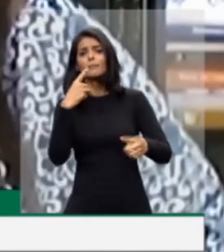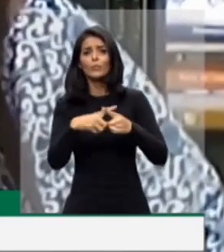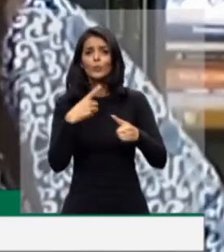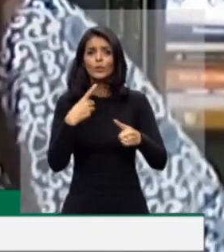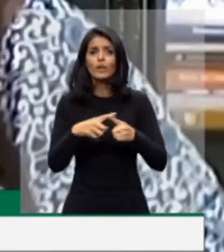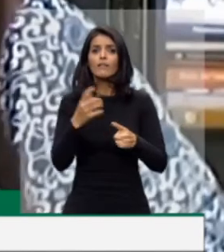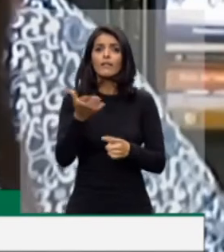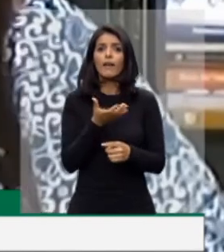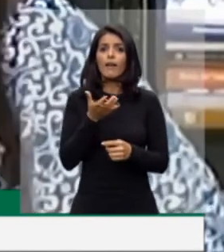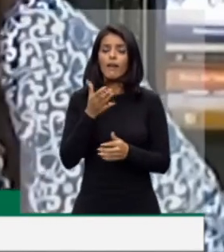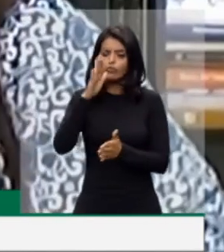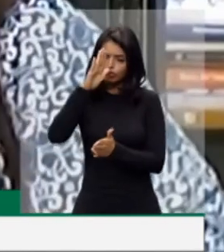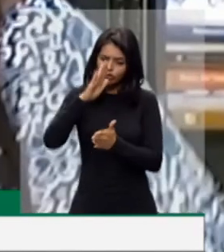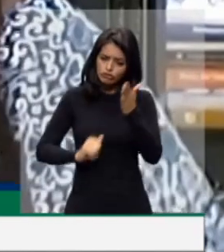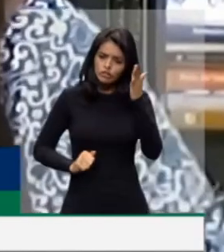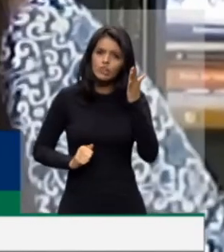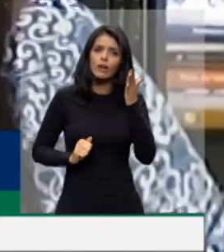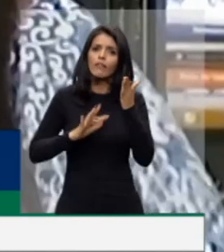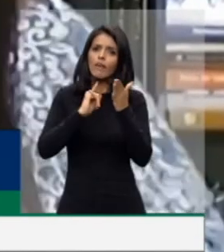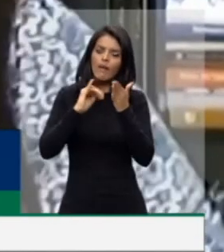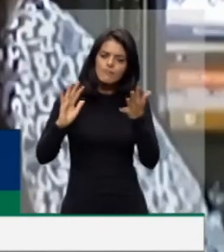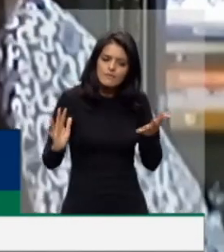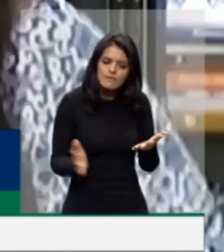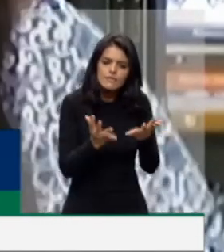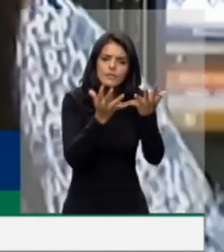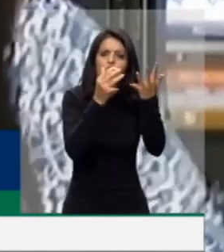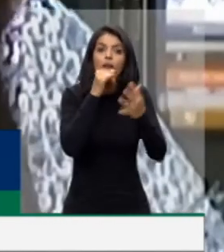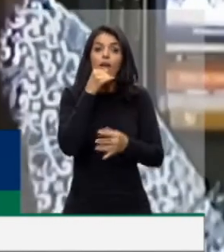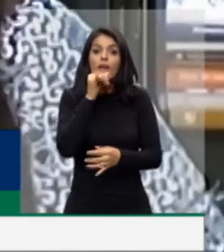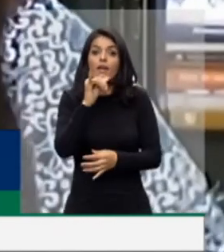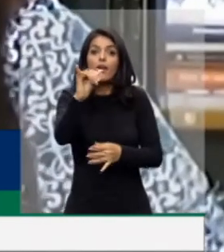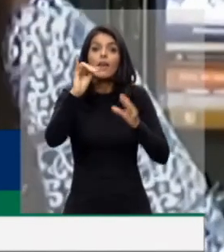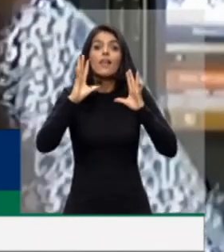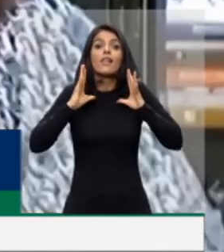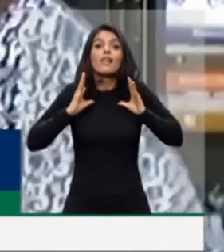PC DO B. SENHOR PRESIDENTE, NÓS NÃO ENTENDEMOS ESTA PRECE EM RETIRAR SUBSÍDIOS QUE VÃO